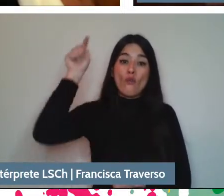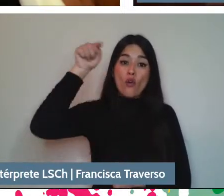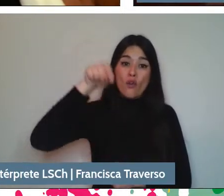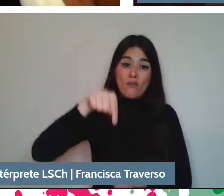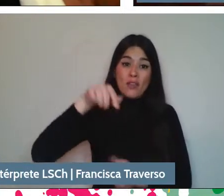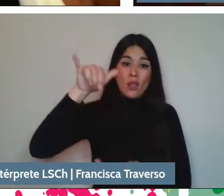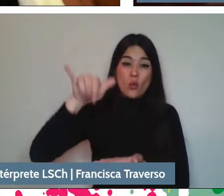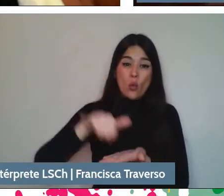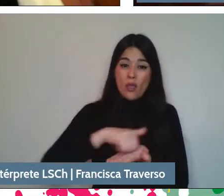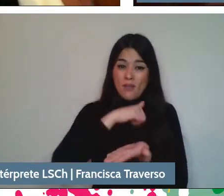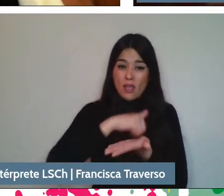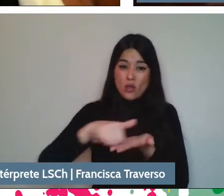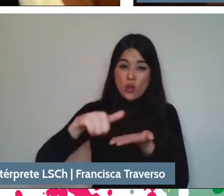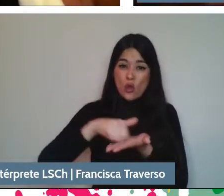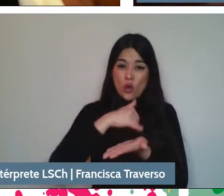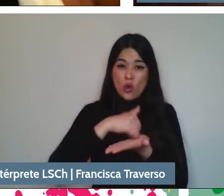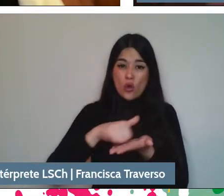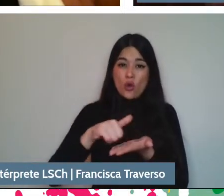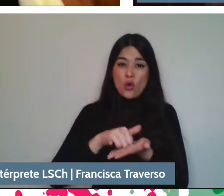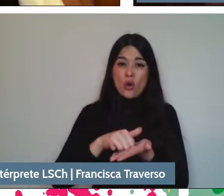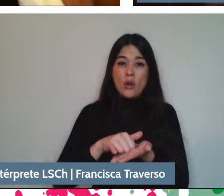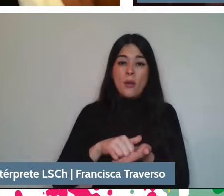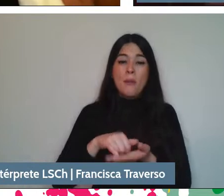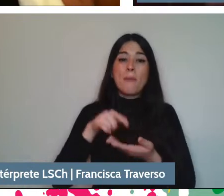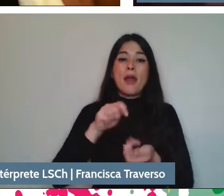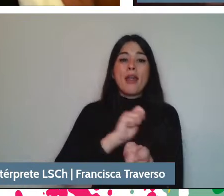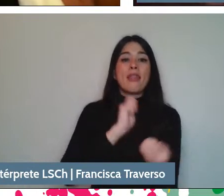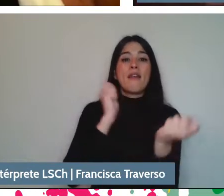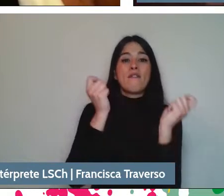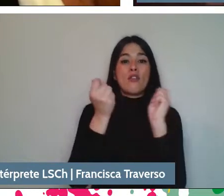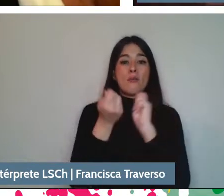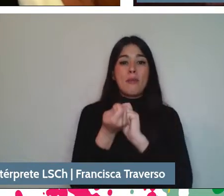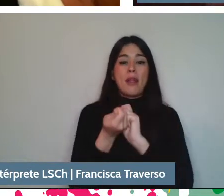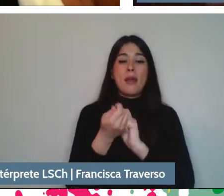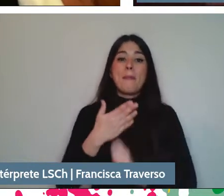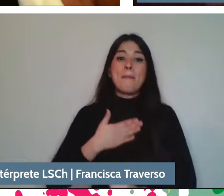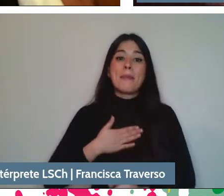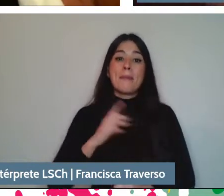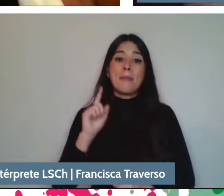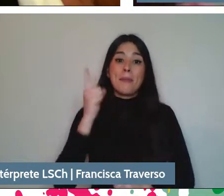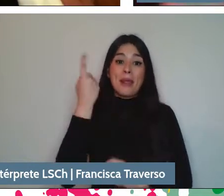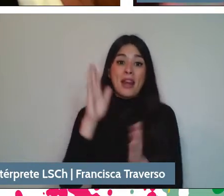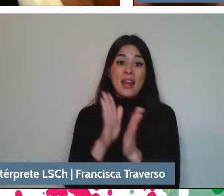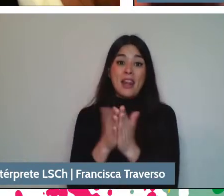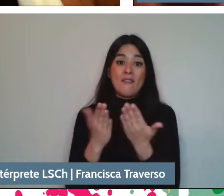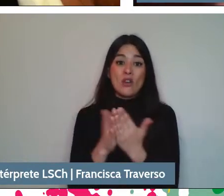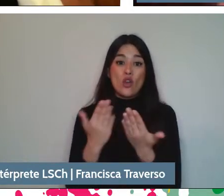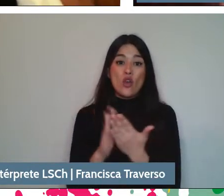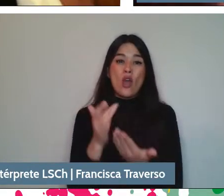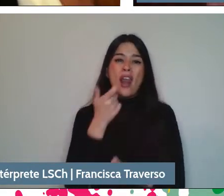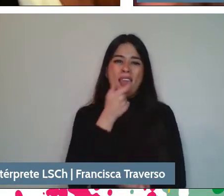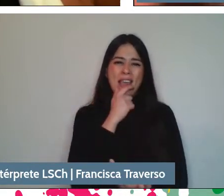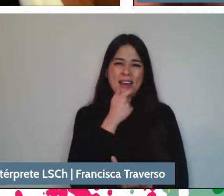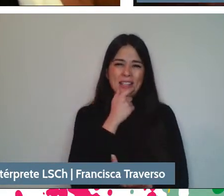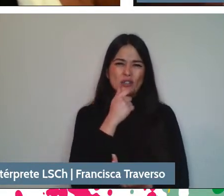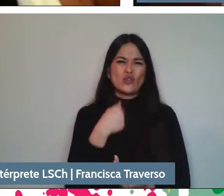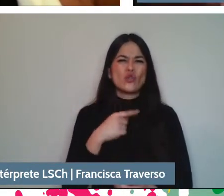para la traducción de mi primer libro al inglés, tenía 20 años. Y ahí ya la cultura, digamos, la contracultura